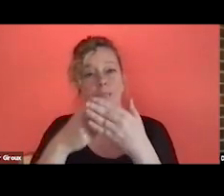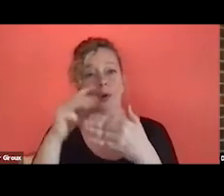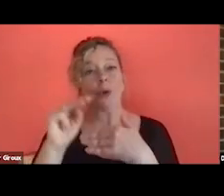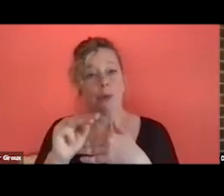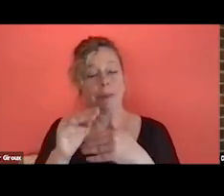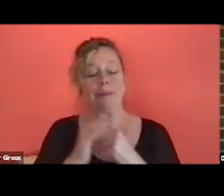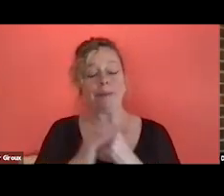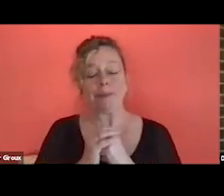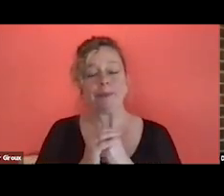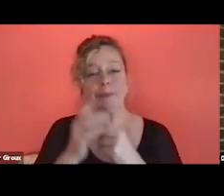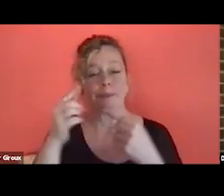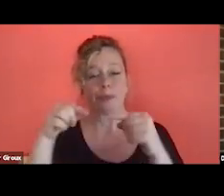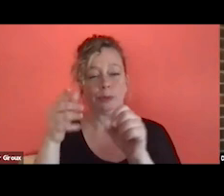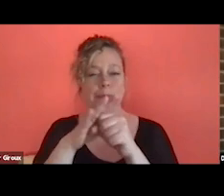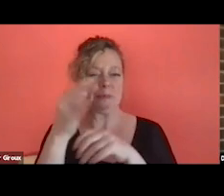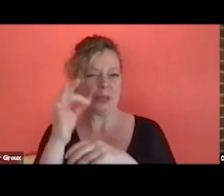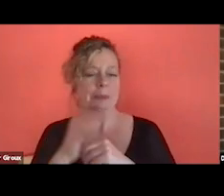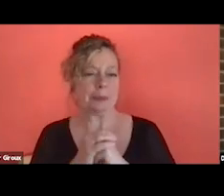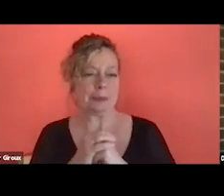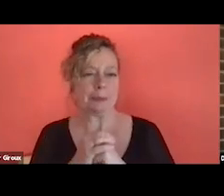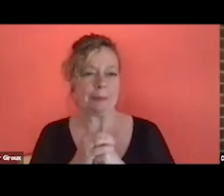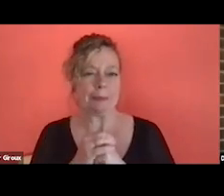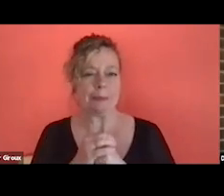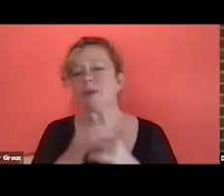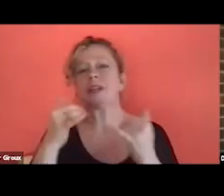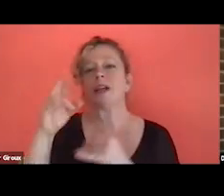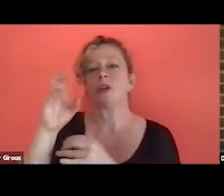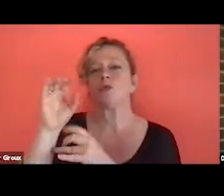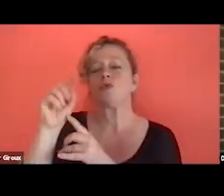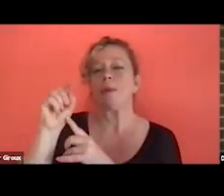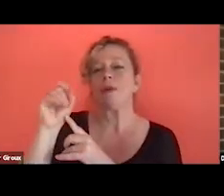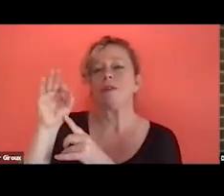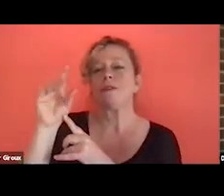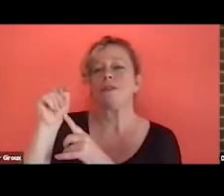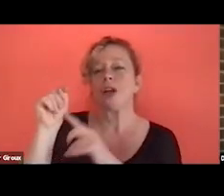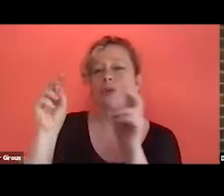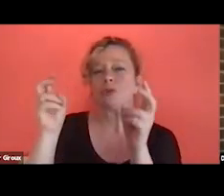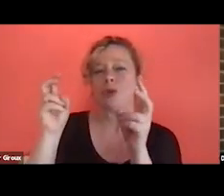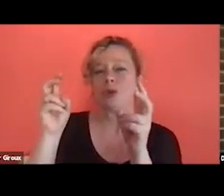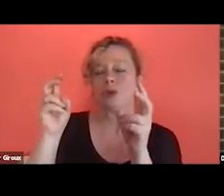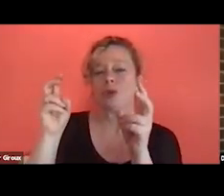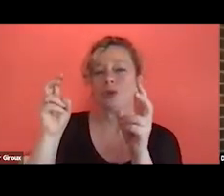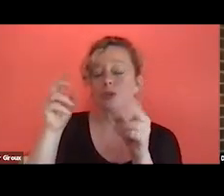"La mejor forma de salir siempre es a través." Robert Frost. Aquí está Robert Frost. ¿Recuerdan la incredulidad